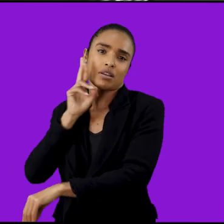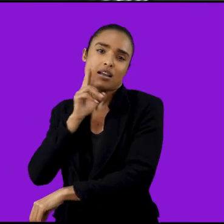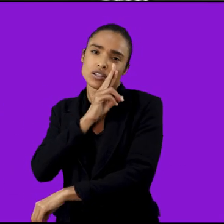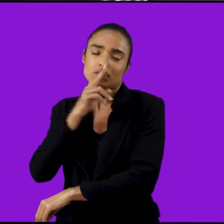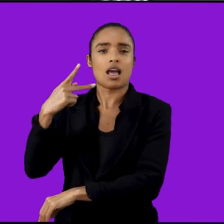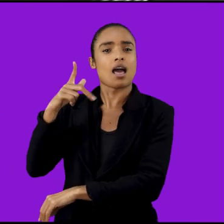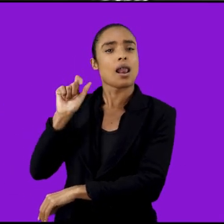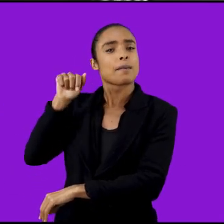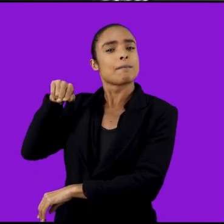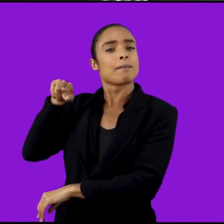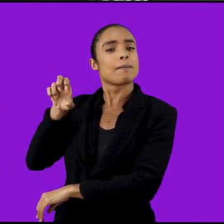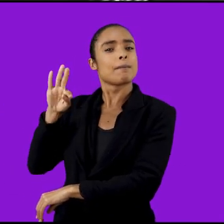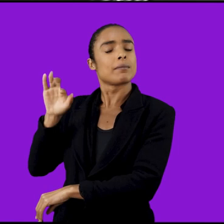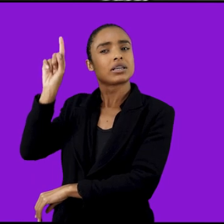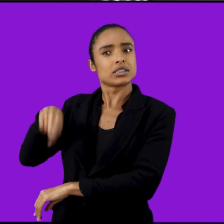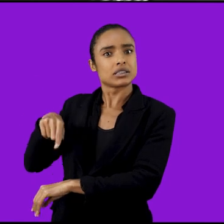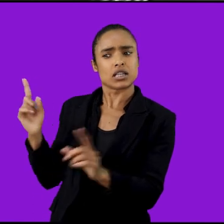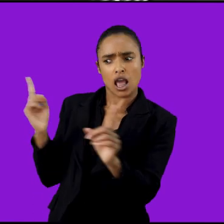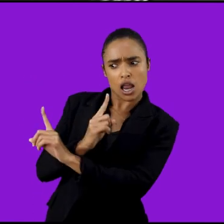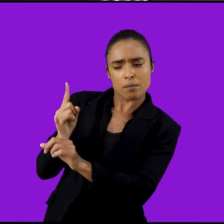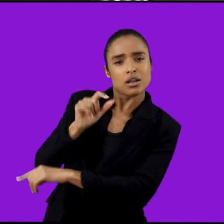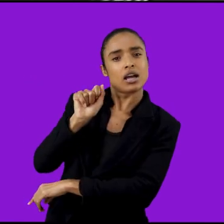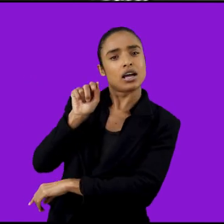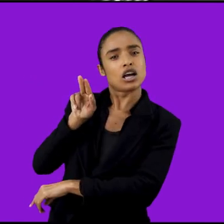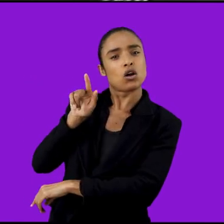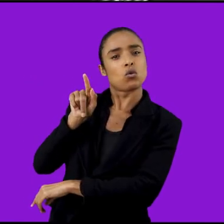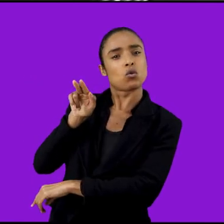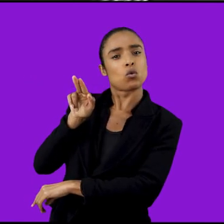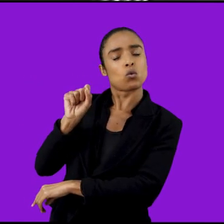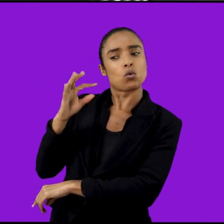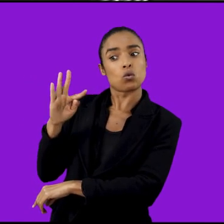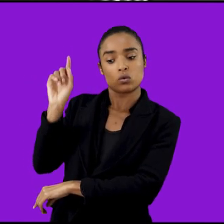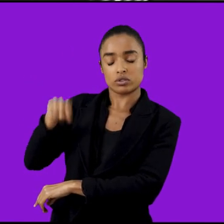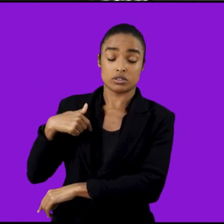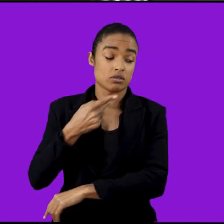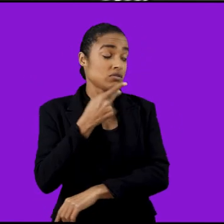pro. Naquele restaurante Planetas, que fica na beiradinha da Augusta.Sabe?